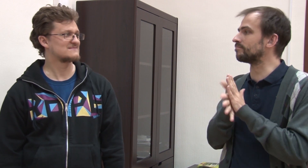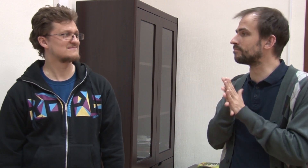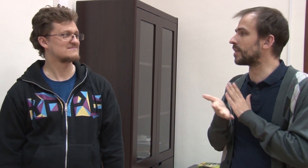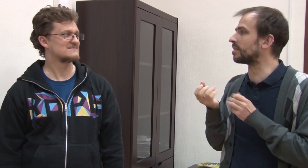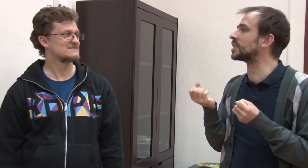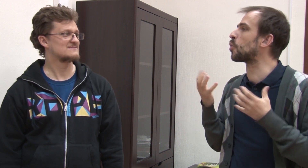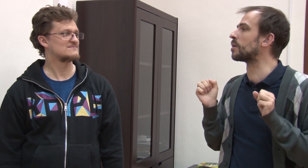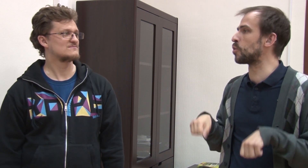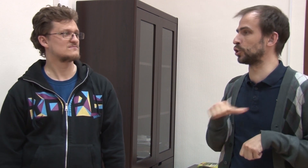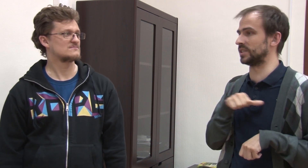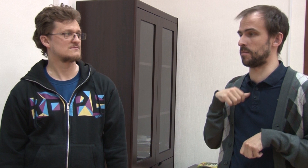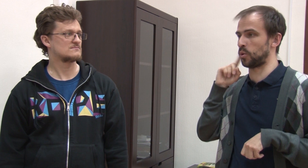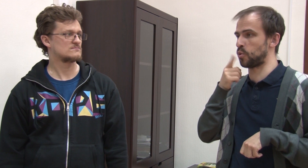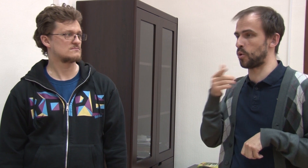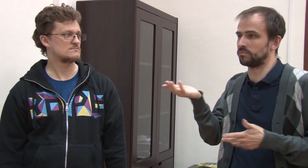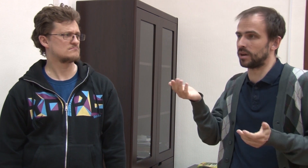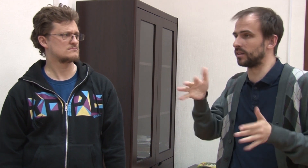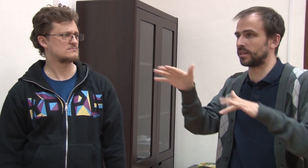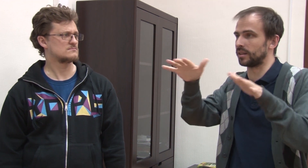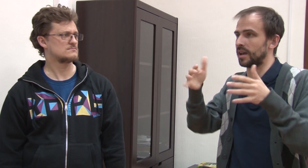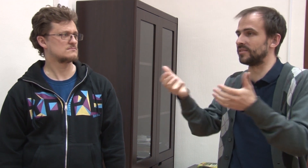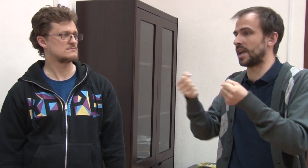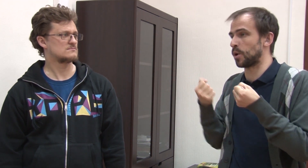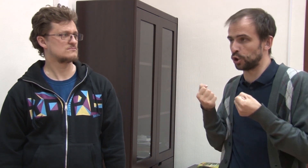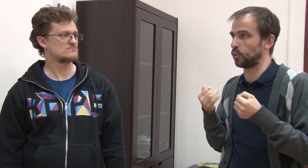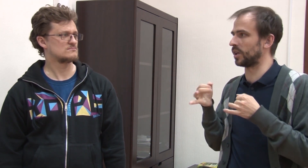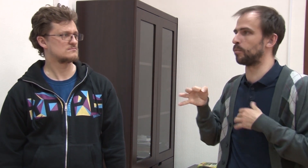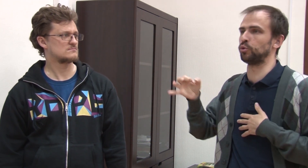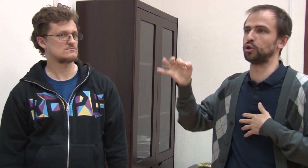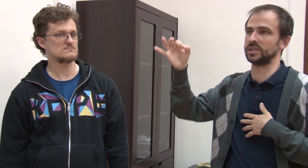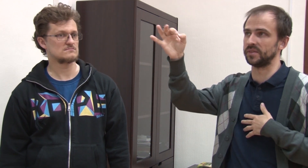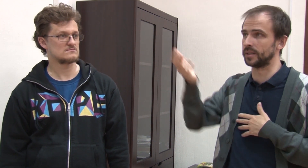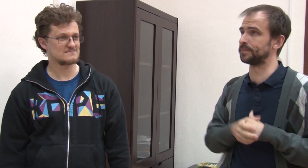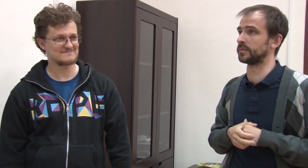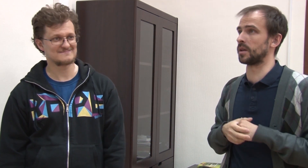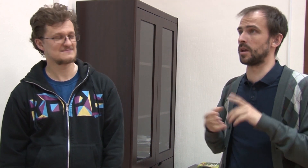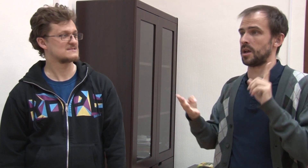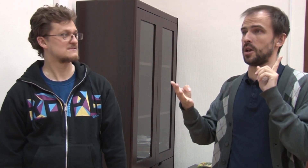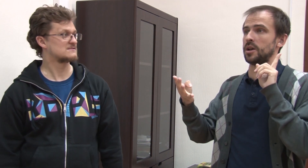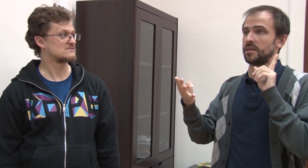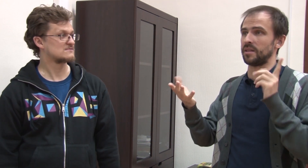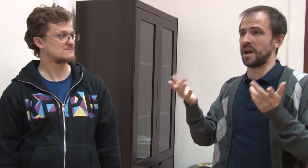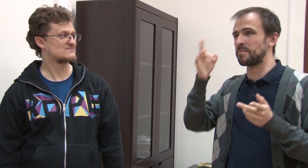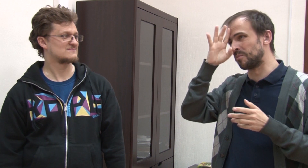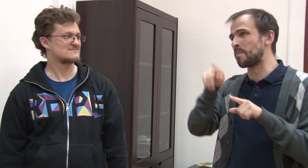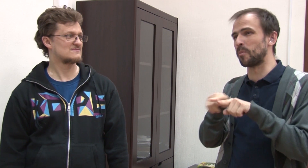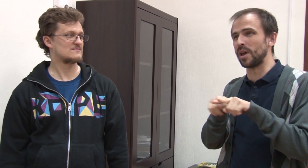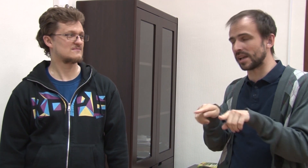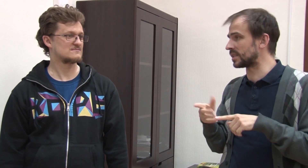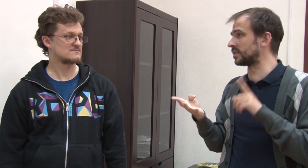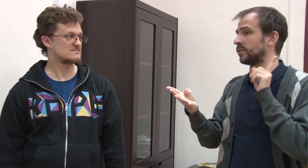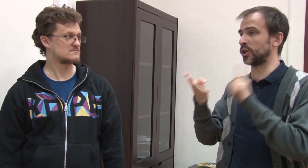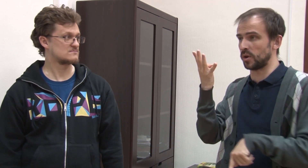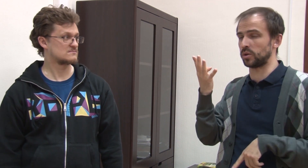Он хочет изучить, насколько глухой может в принципе найти машину и попутешествовать по острову. Да, популяризация (автотуризма).